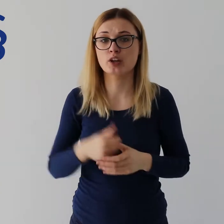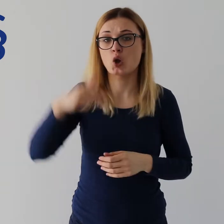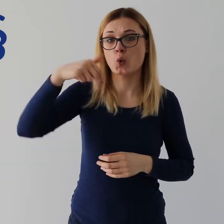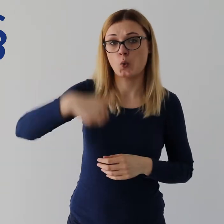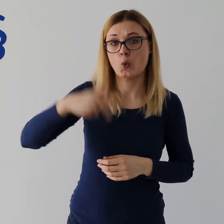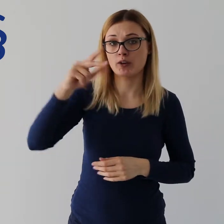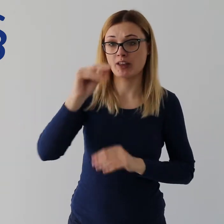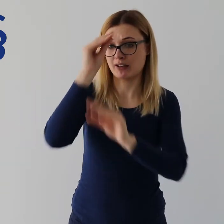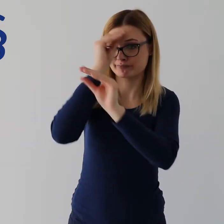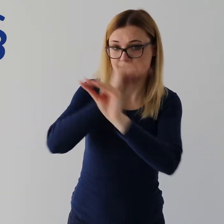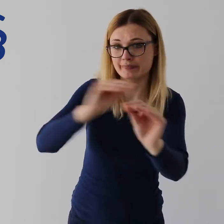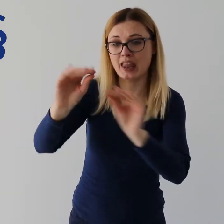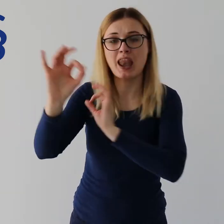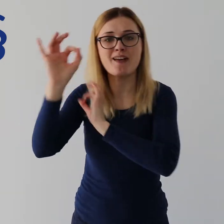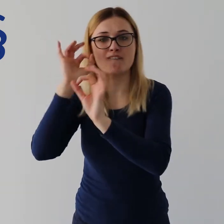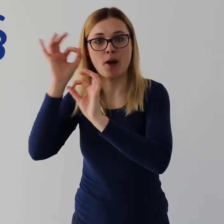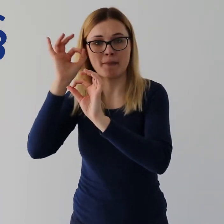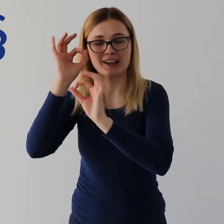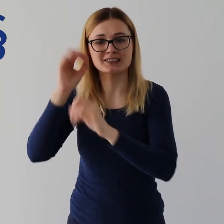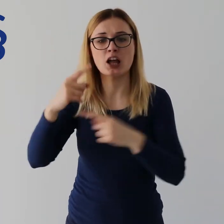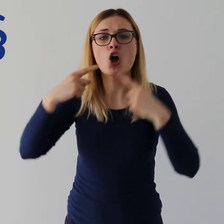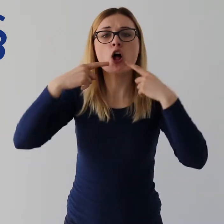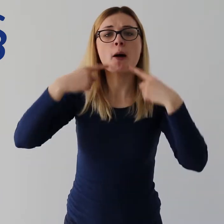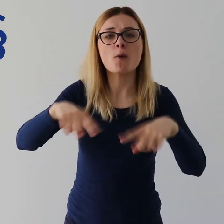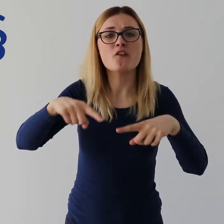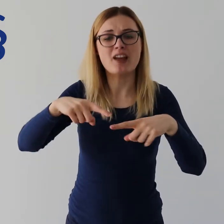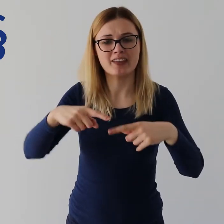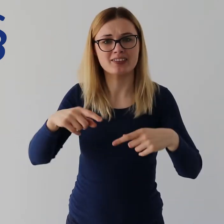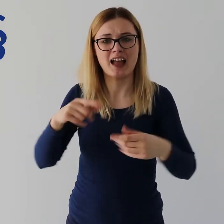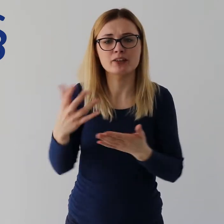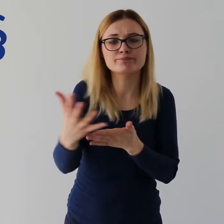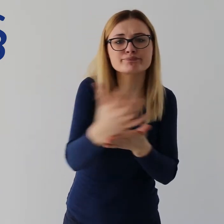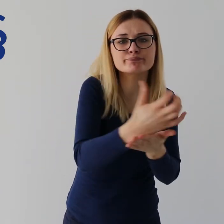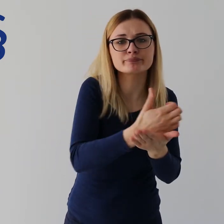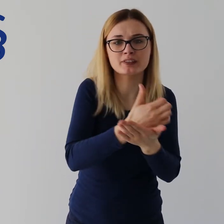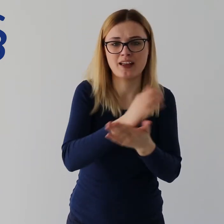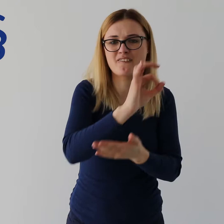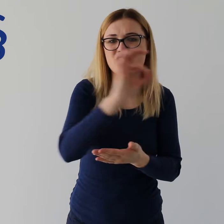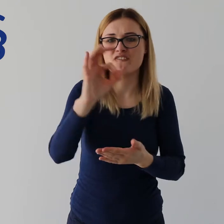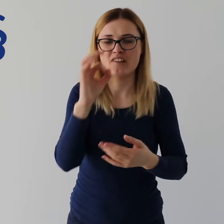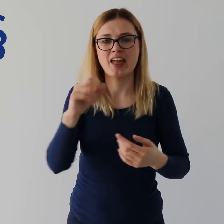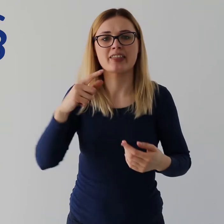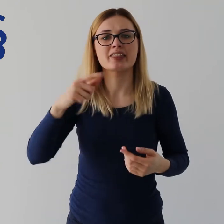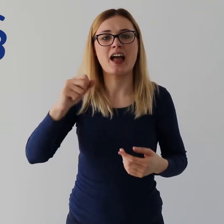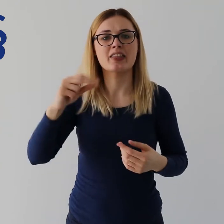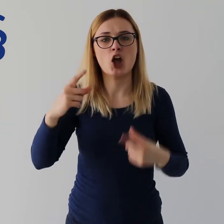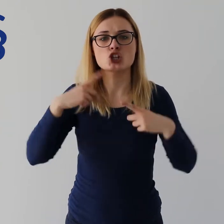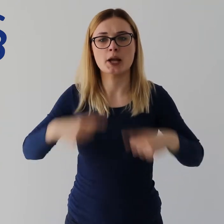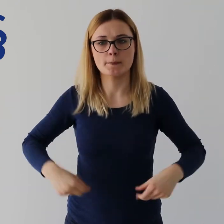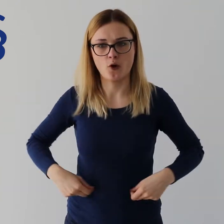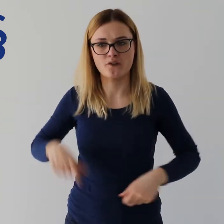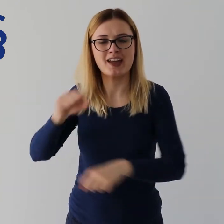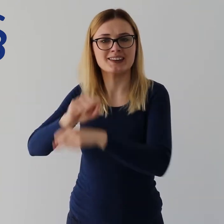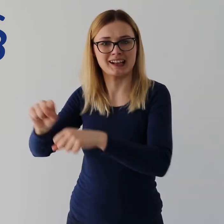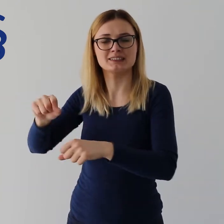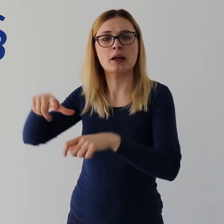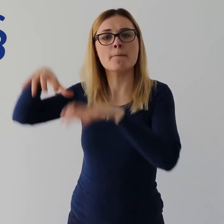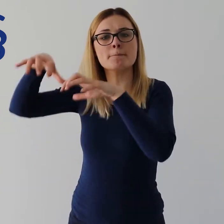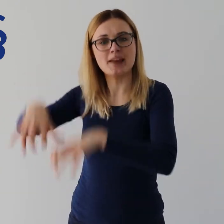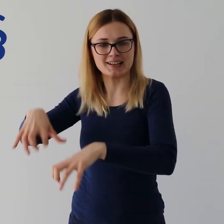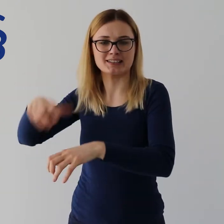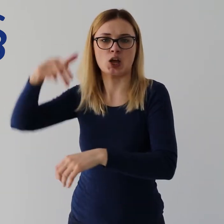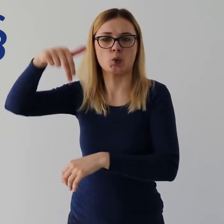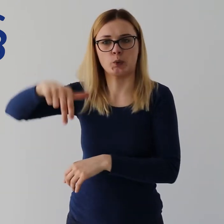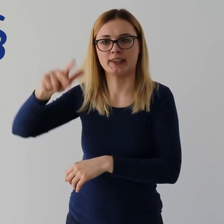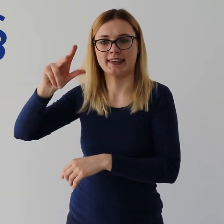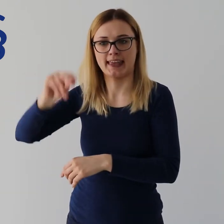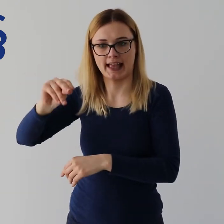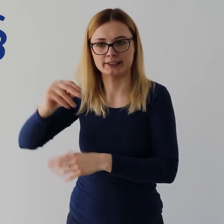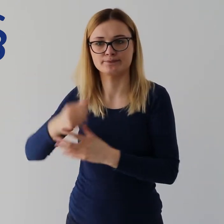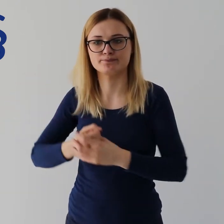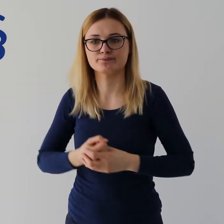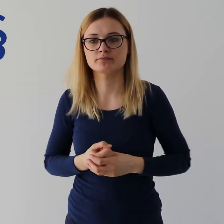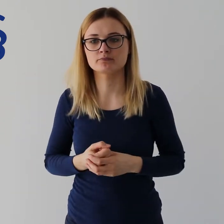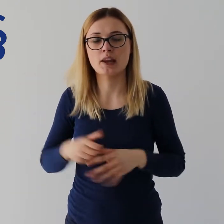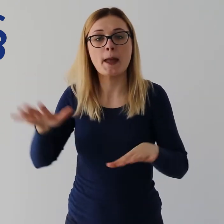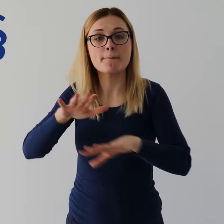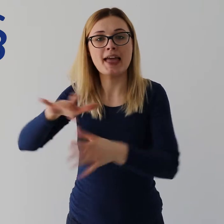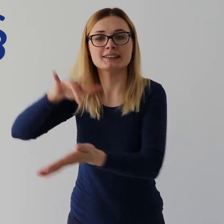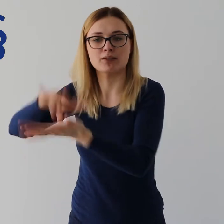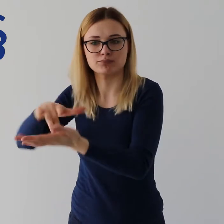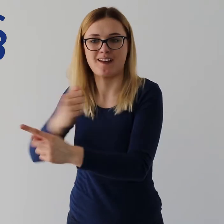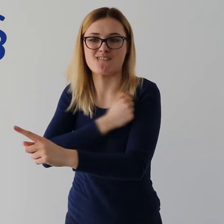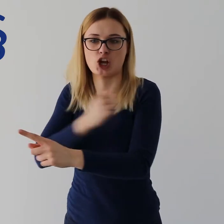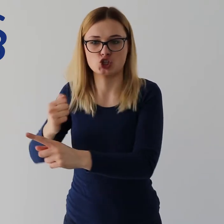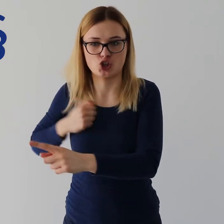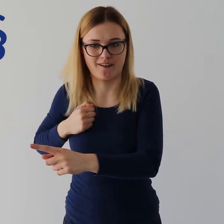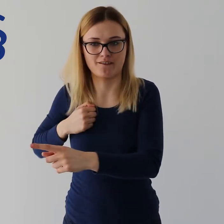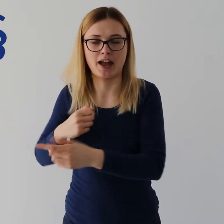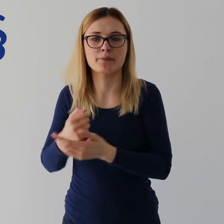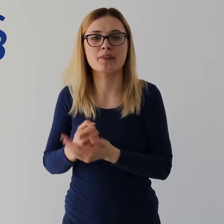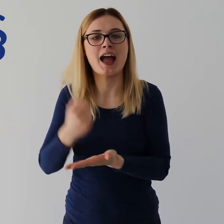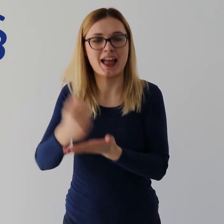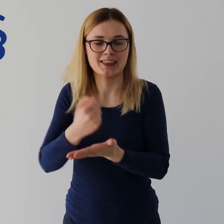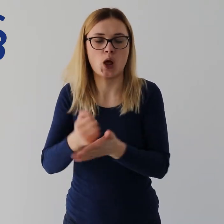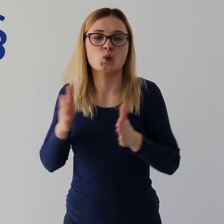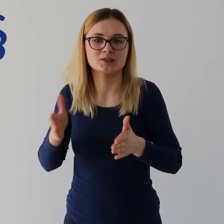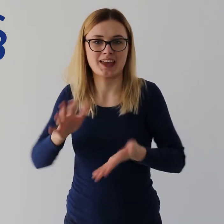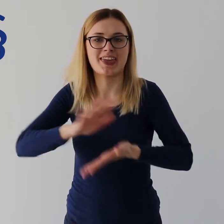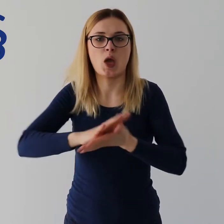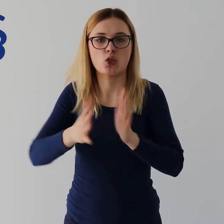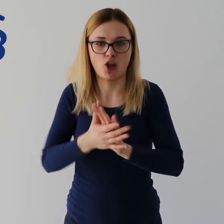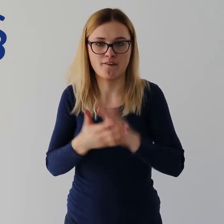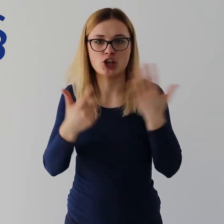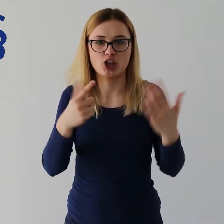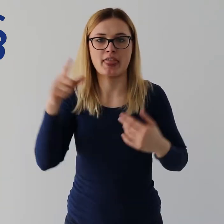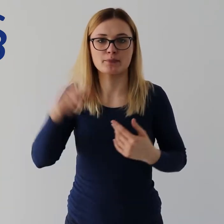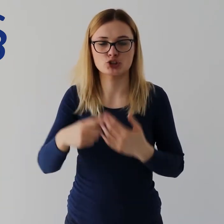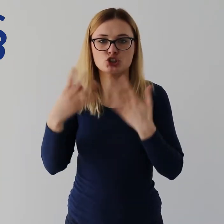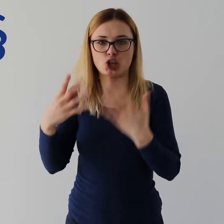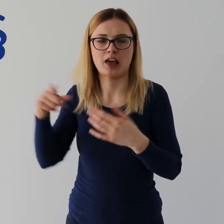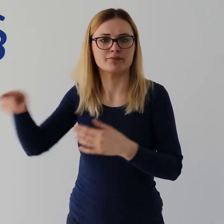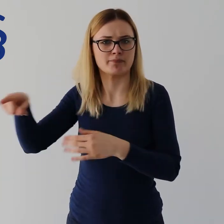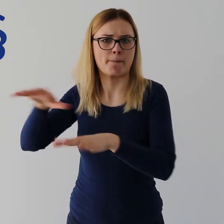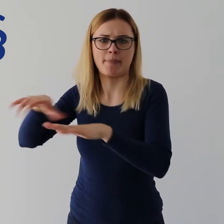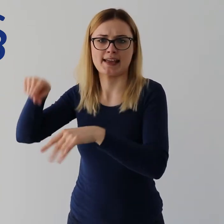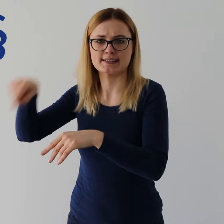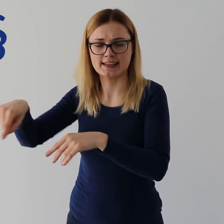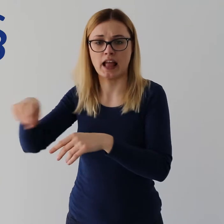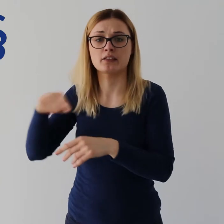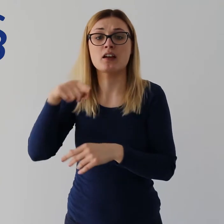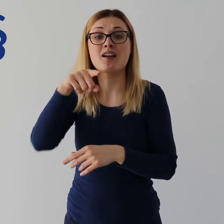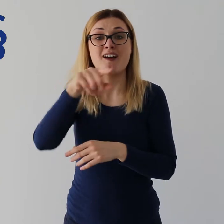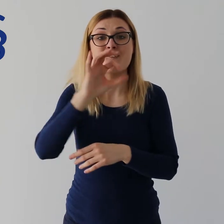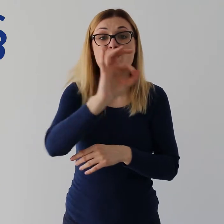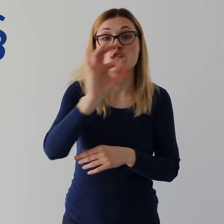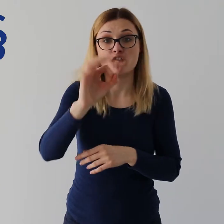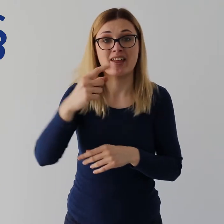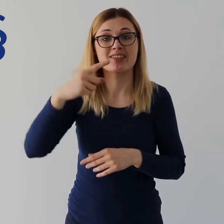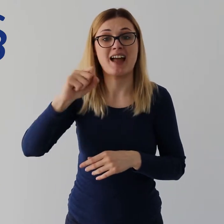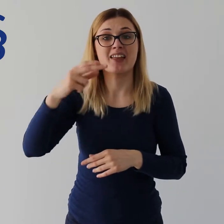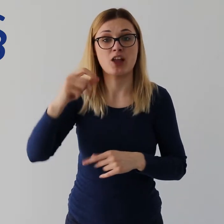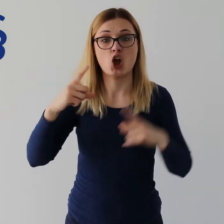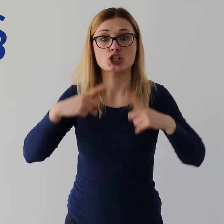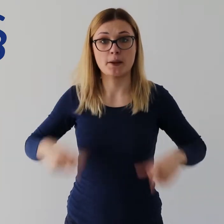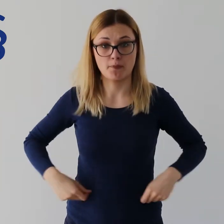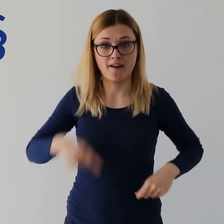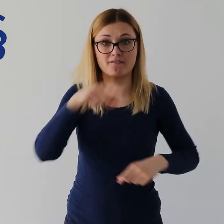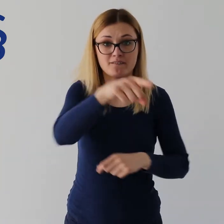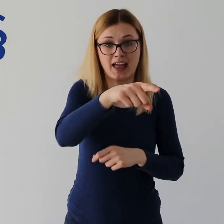administratorem danych osobowych zawartych w aplikacjach składanych w ramach naboru jest Prezes UKE z siedzibą w Warszawie, ul. Giełdowa 7/9.